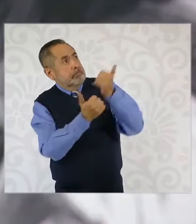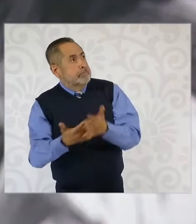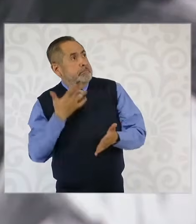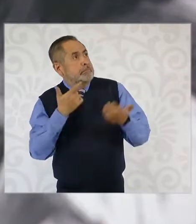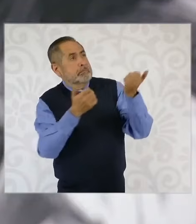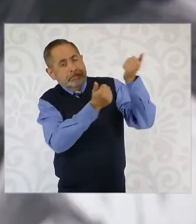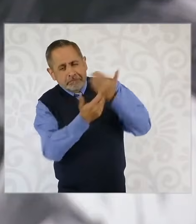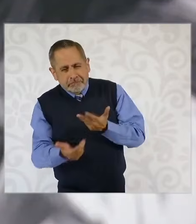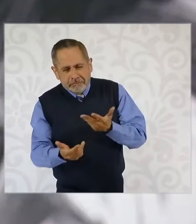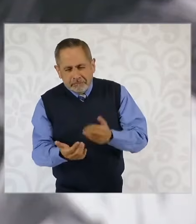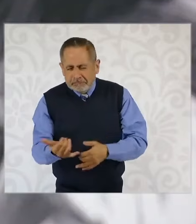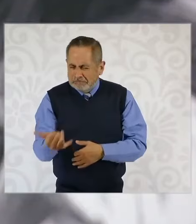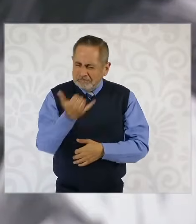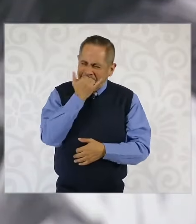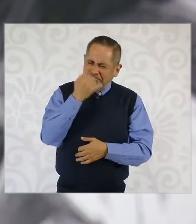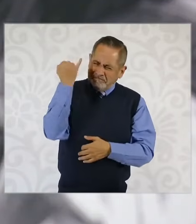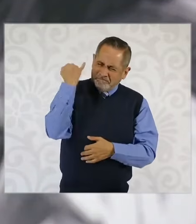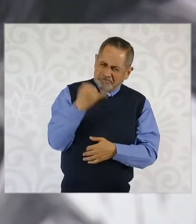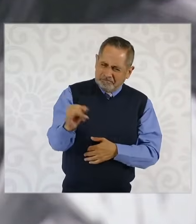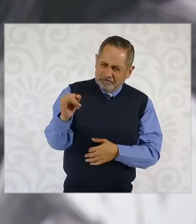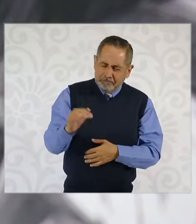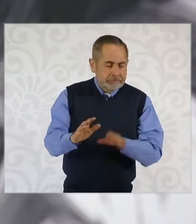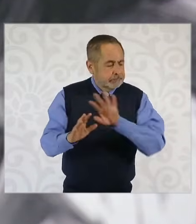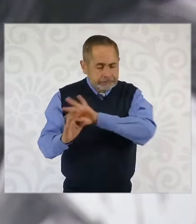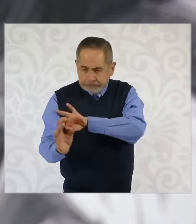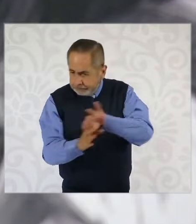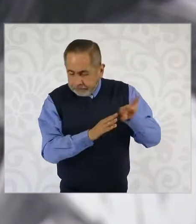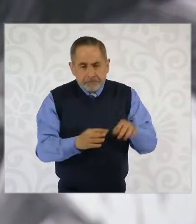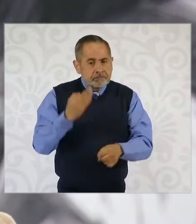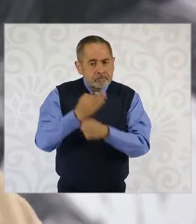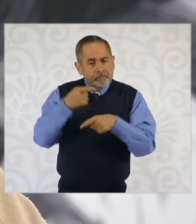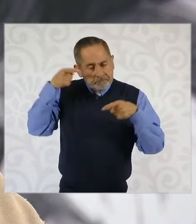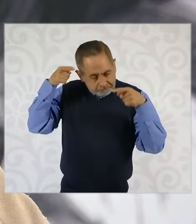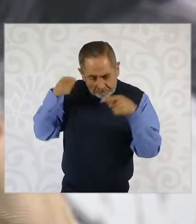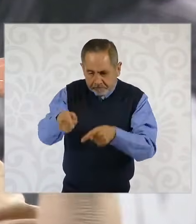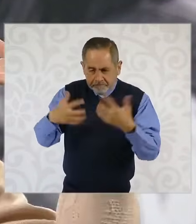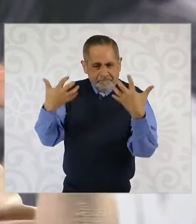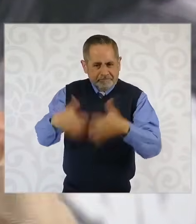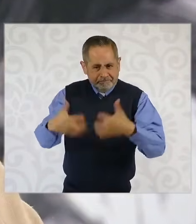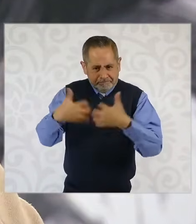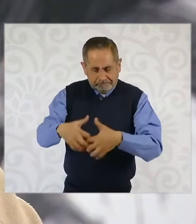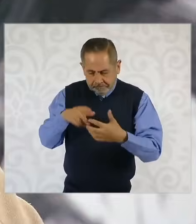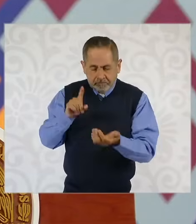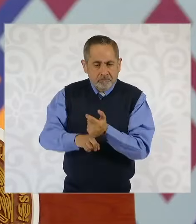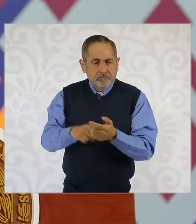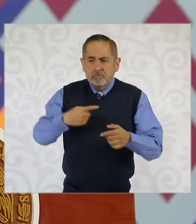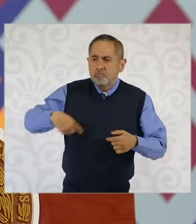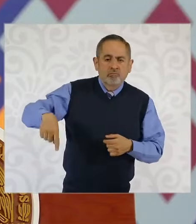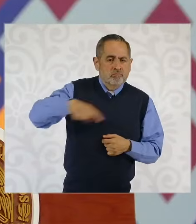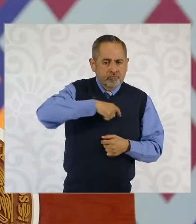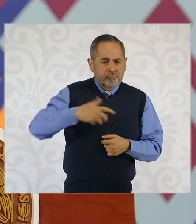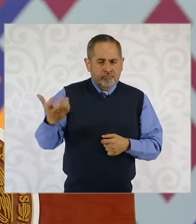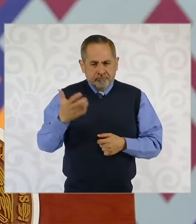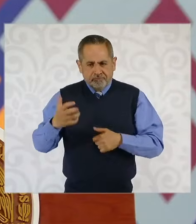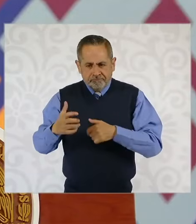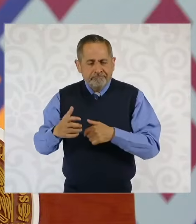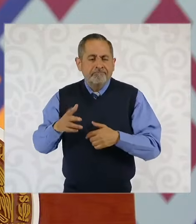entonces el objetivo ahora sigue siendo el mismo producir un límite de barriles de petróleo que